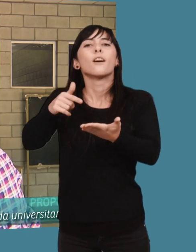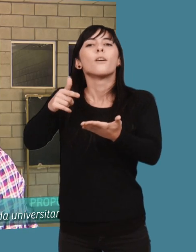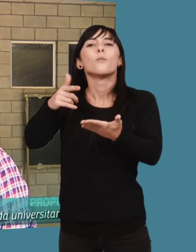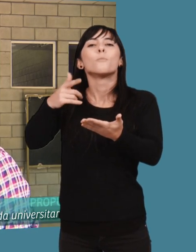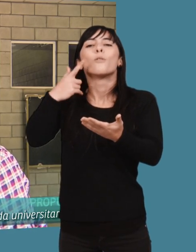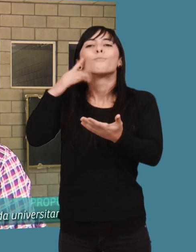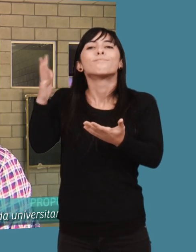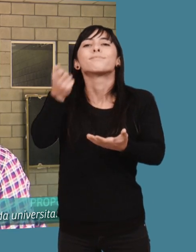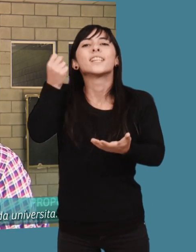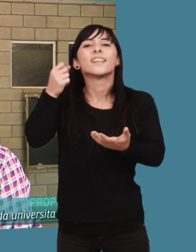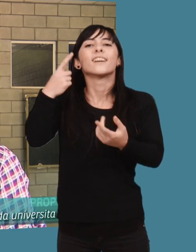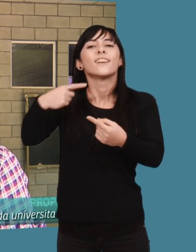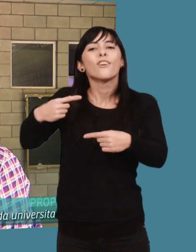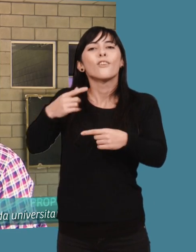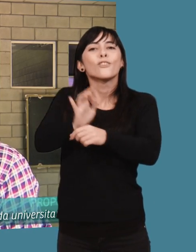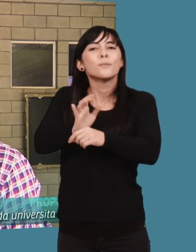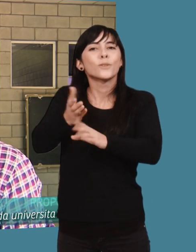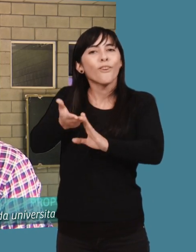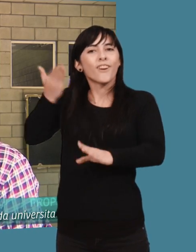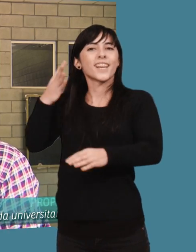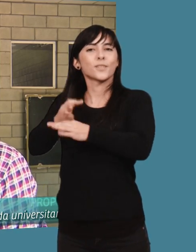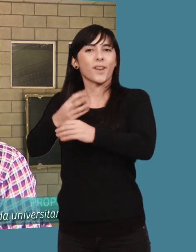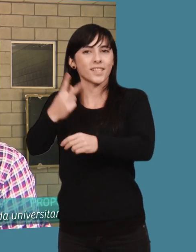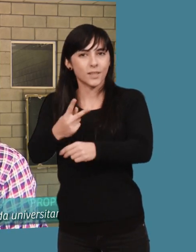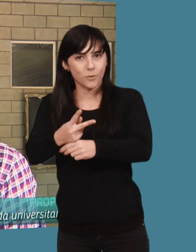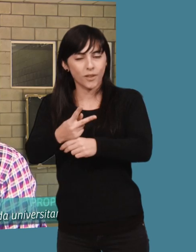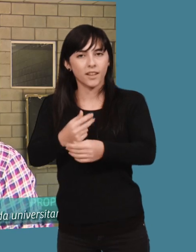que encuentren recuperar algunos conceptos previos de la escuela media.